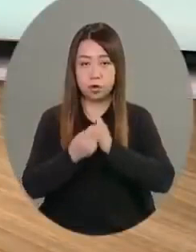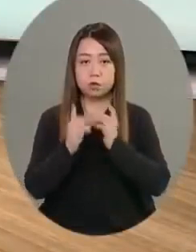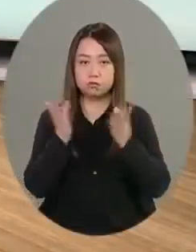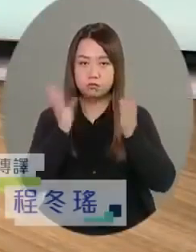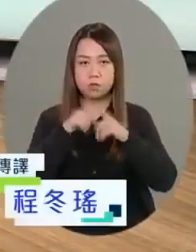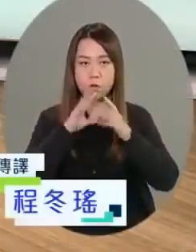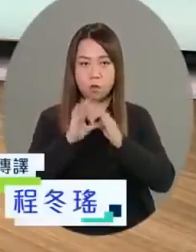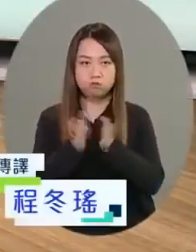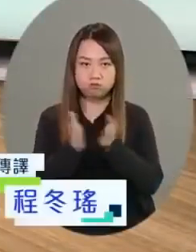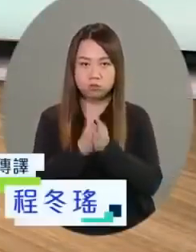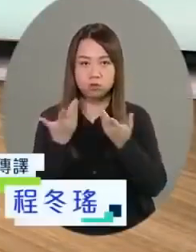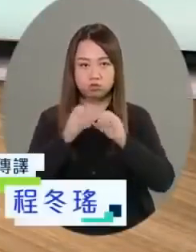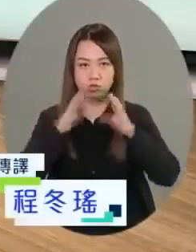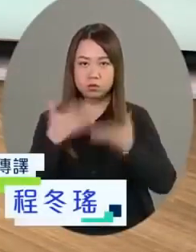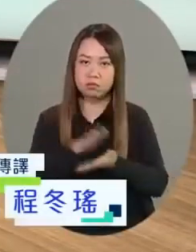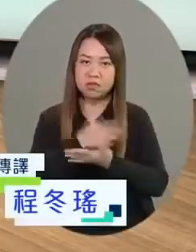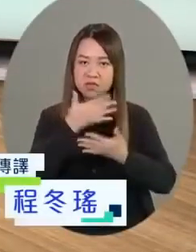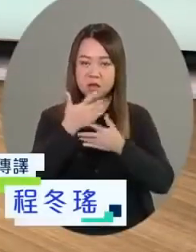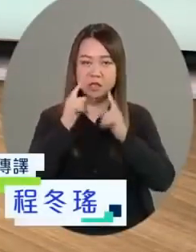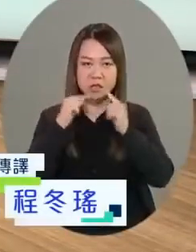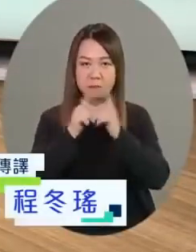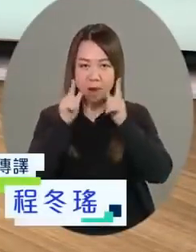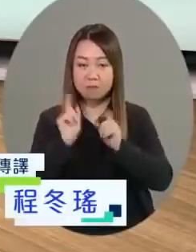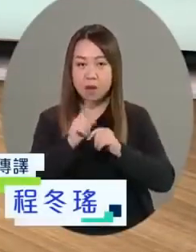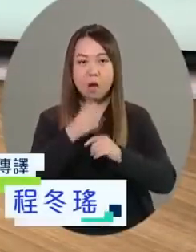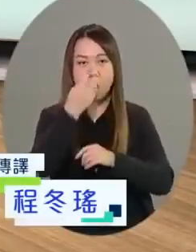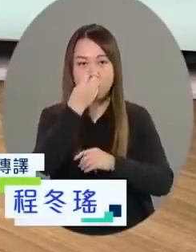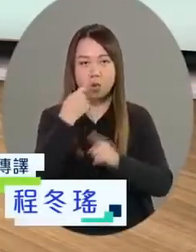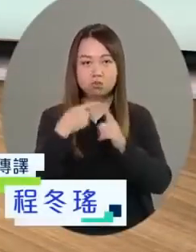《时代》杂志公布的今年年度风云人物 香港示威者呢，打入五强止步。